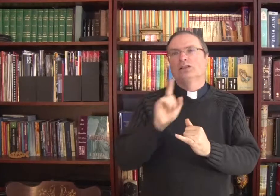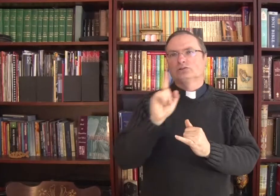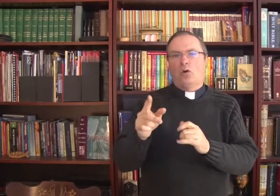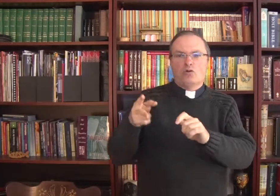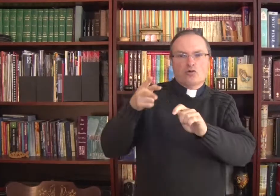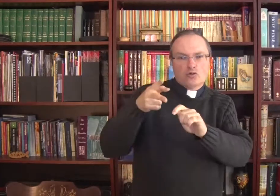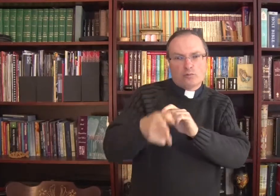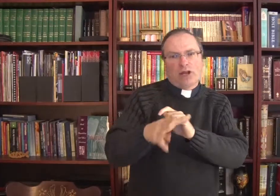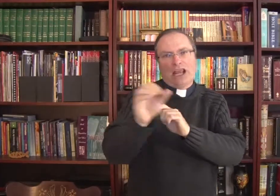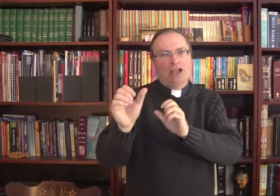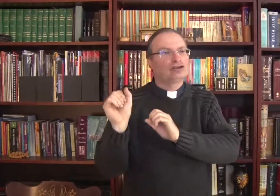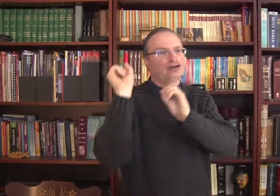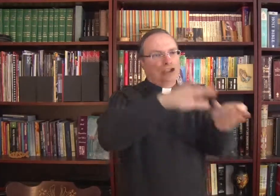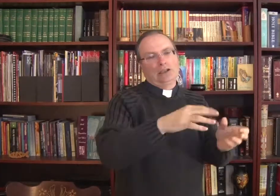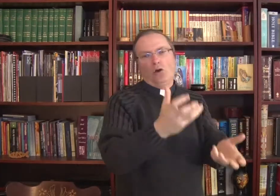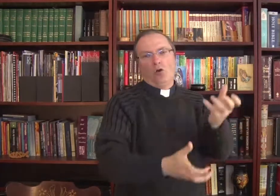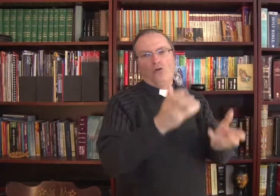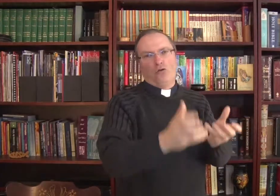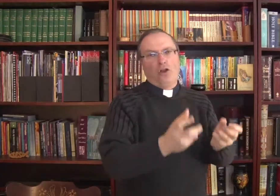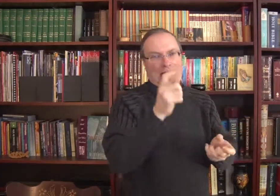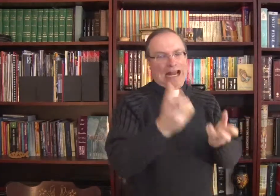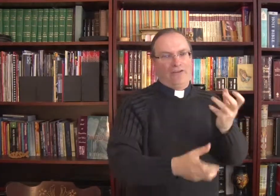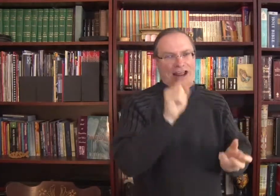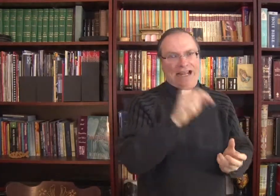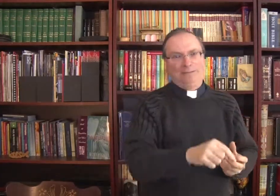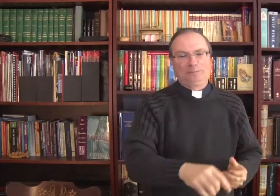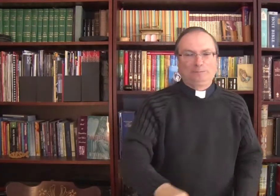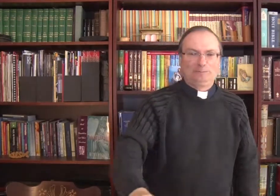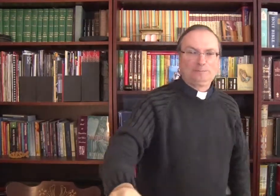qui seront coupés et jetés au feu de l’enfer.